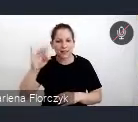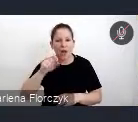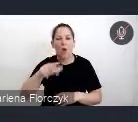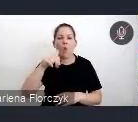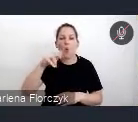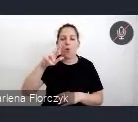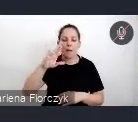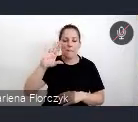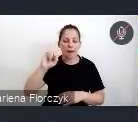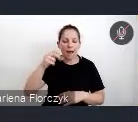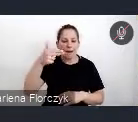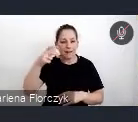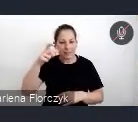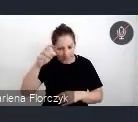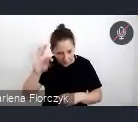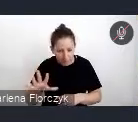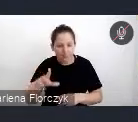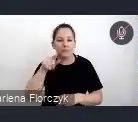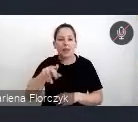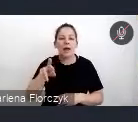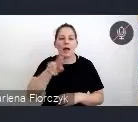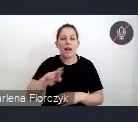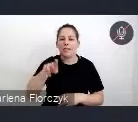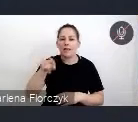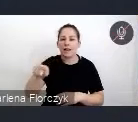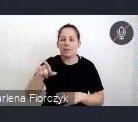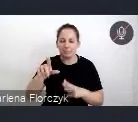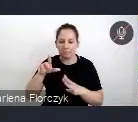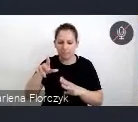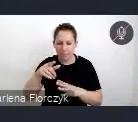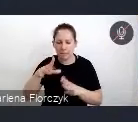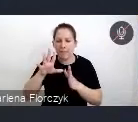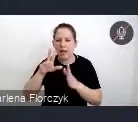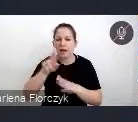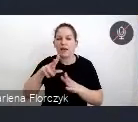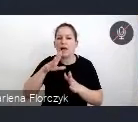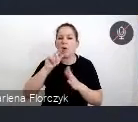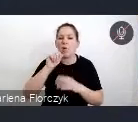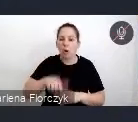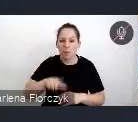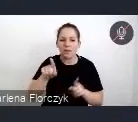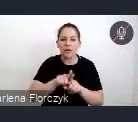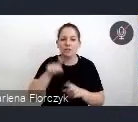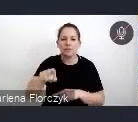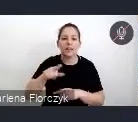pan Pedro Bizarro z Rady Gminy i Regionów Europy, pani Maria Andrzejewska z Centrum UNEP/GRID w Warszawie,